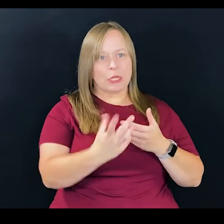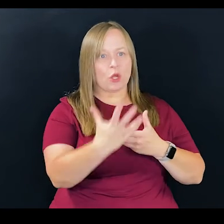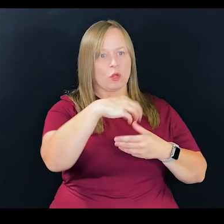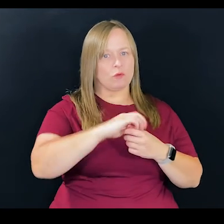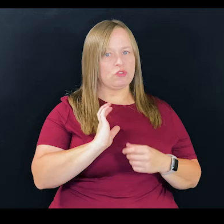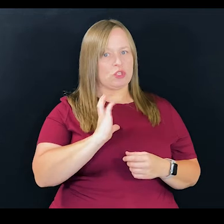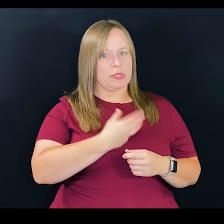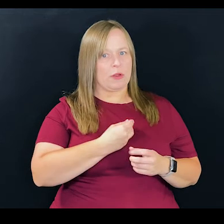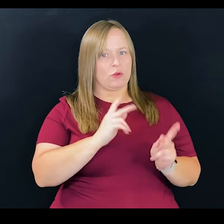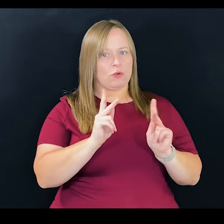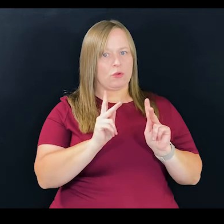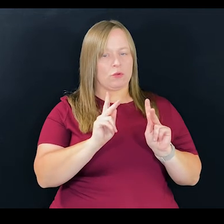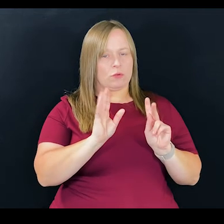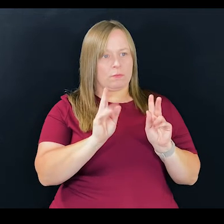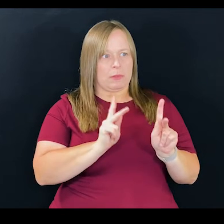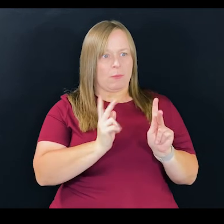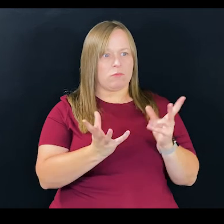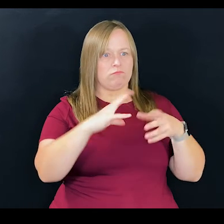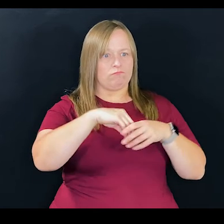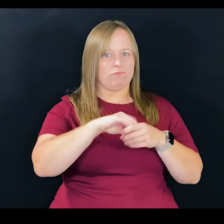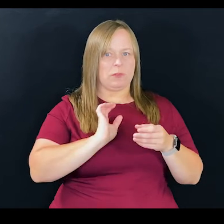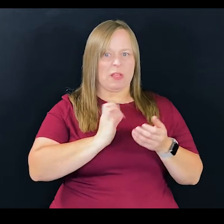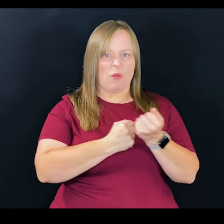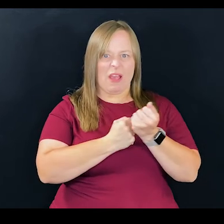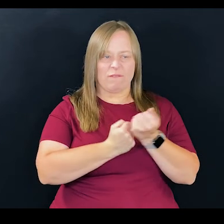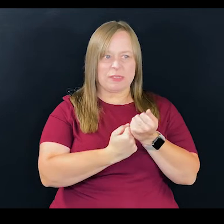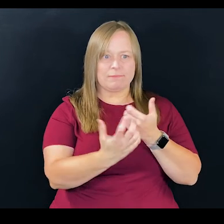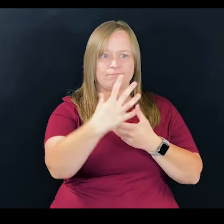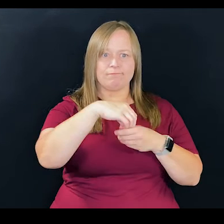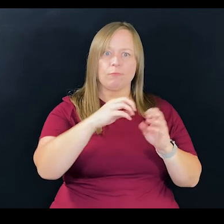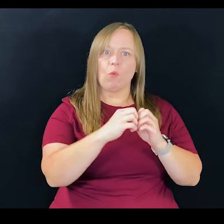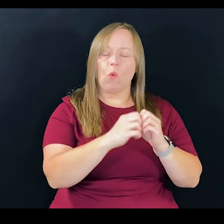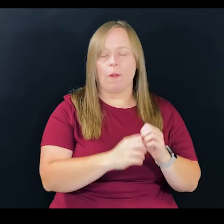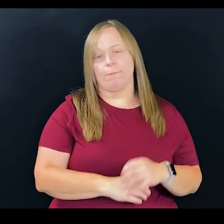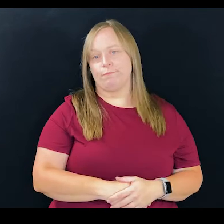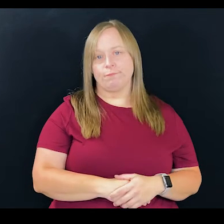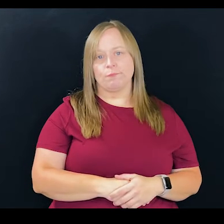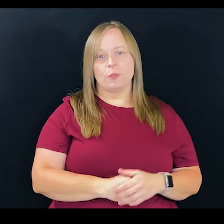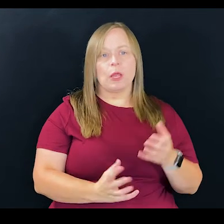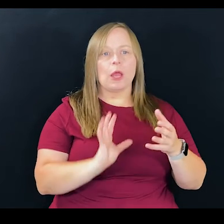para incluir a la comunidad transgénero en nuestra abogacía,